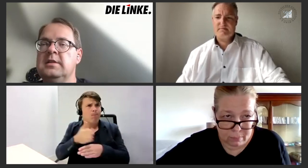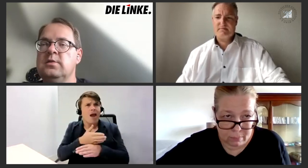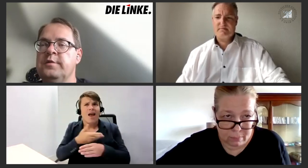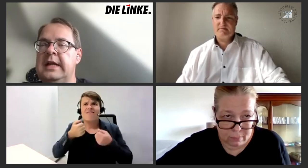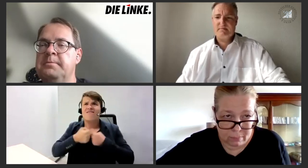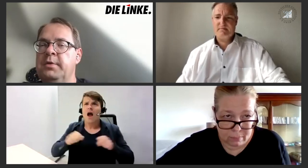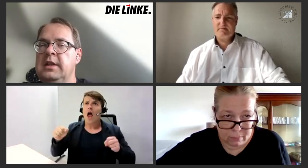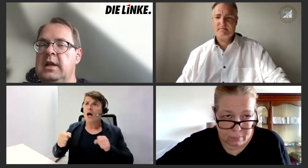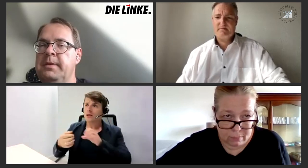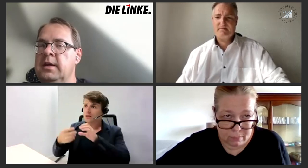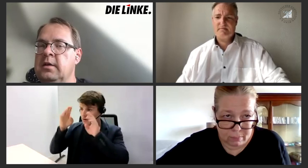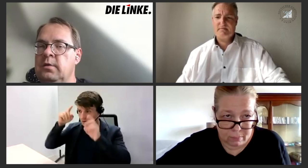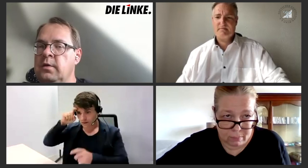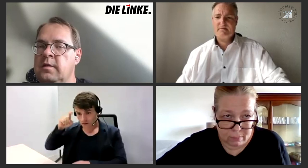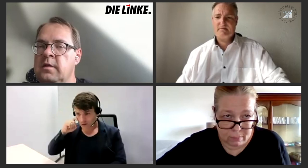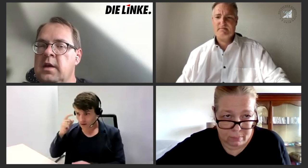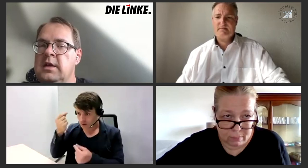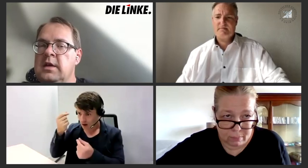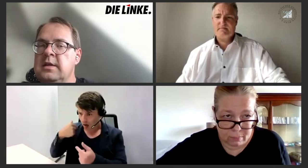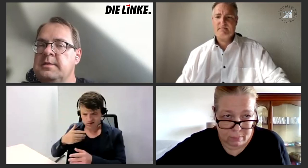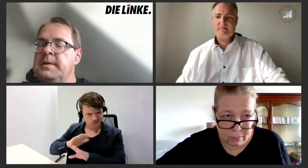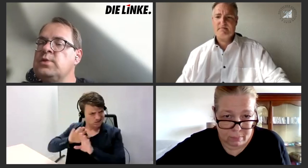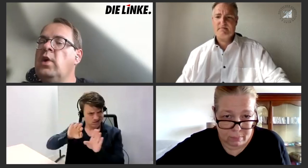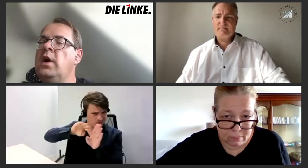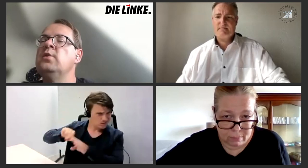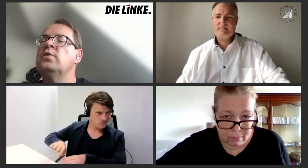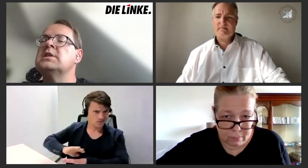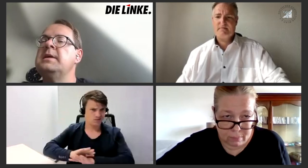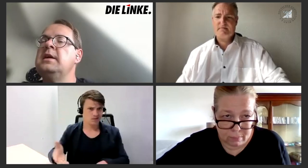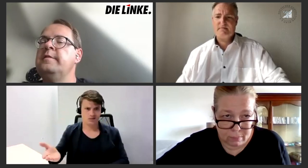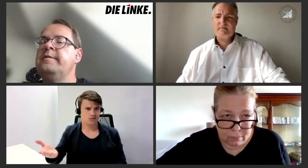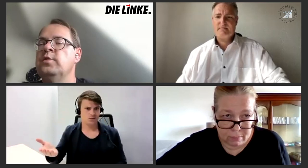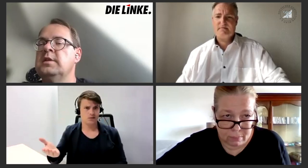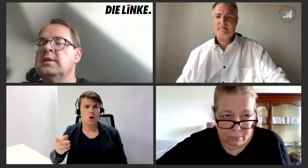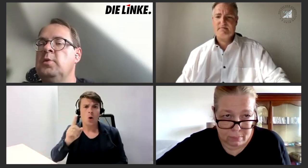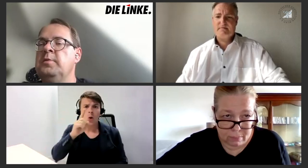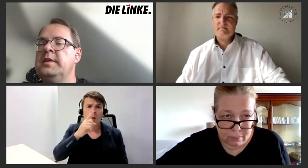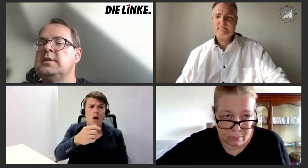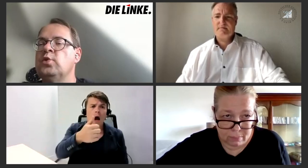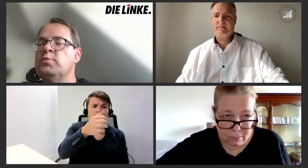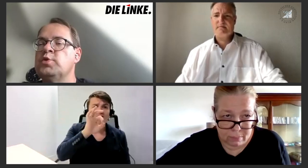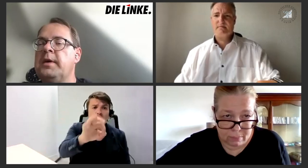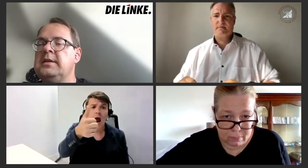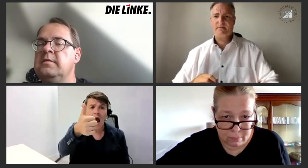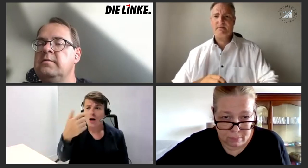darf nicht vom Geld oder Geldbeutel abhängen und selbst wenn es nur Ein oder Zwei helfen würde, ich